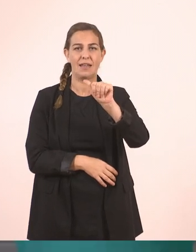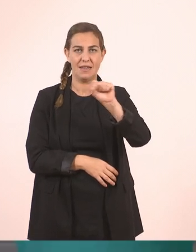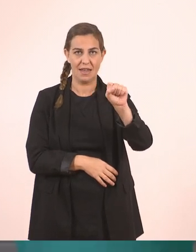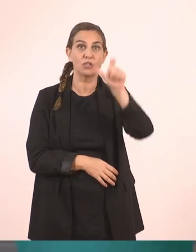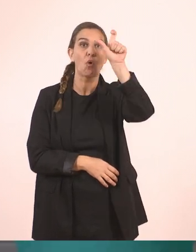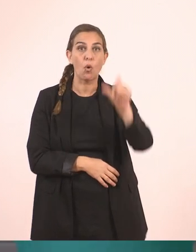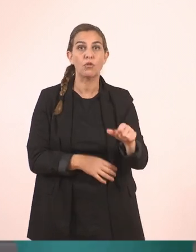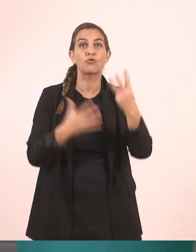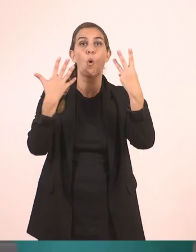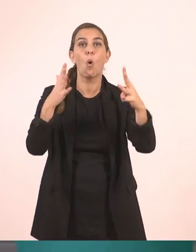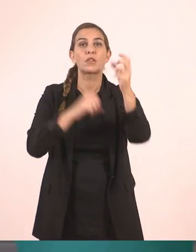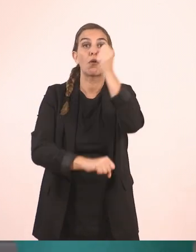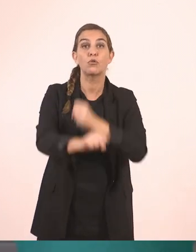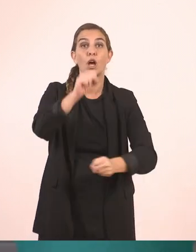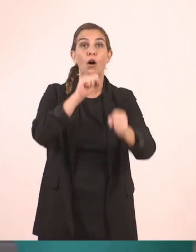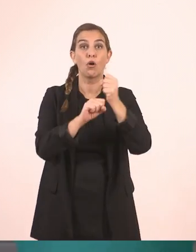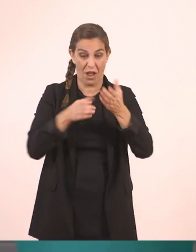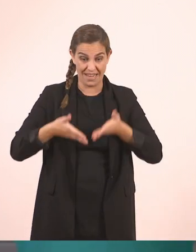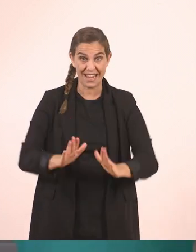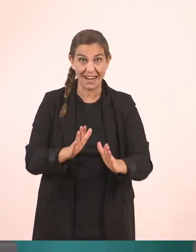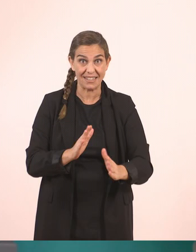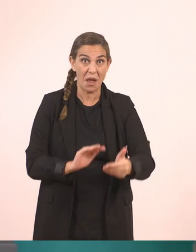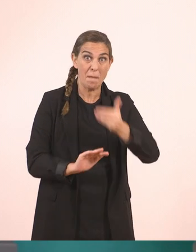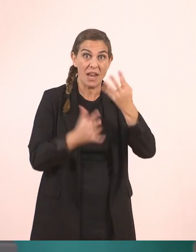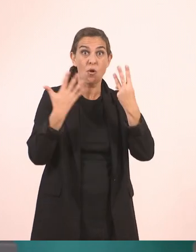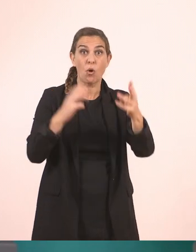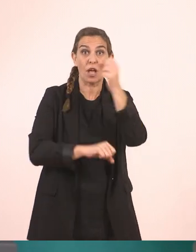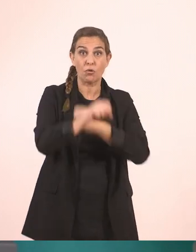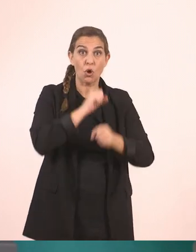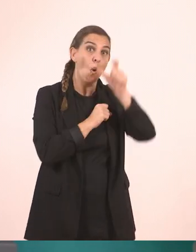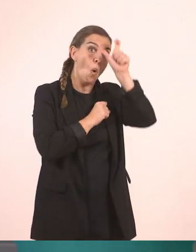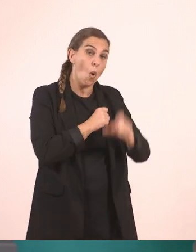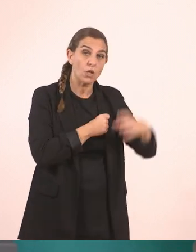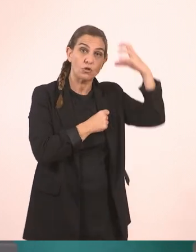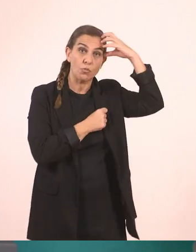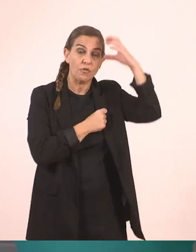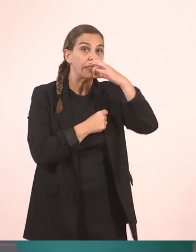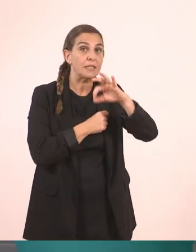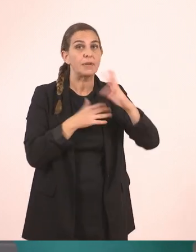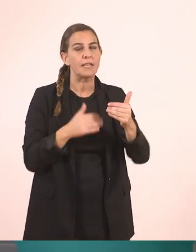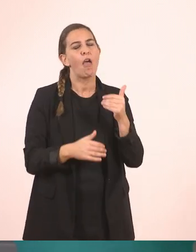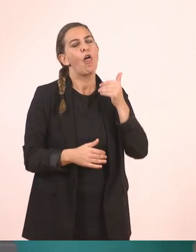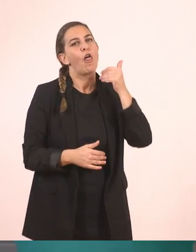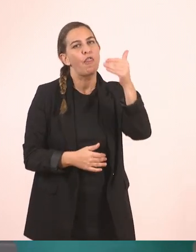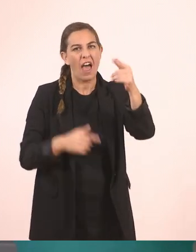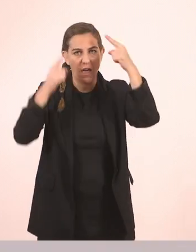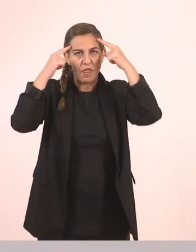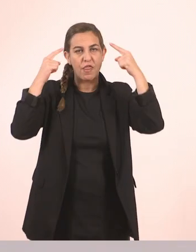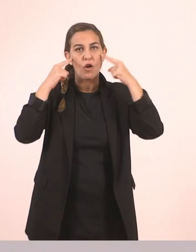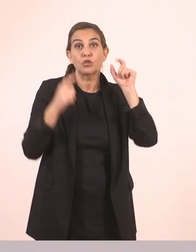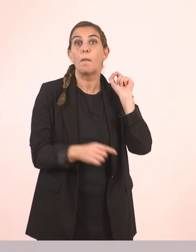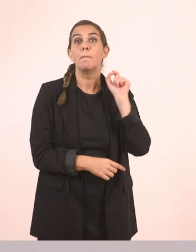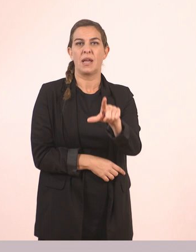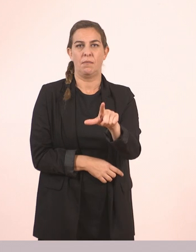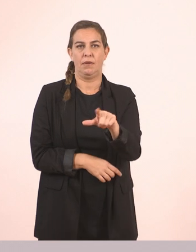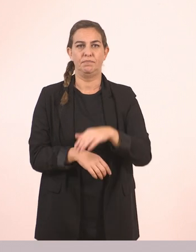είπε ότι "ο ίδιος ο Κύριος θα σας δώσει ένα σημάδι", δήλωσε.